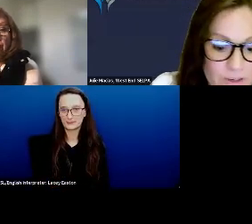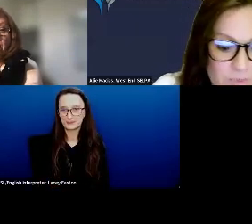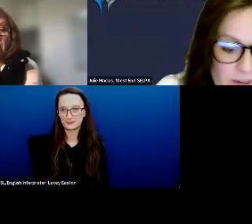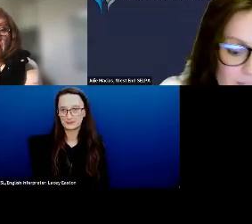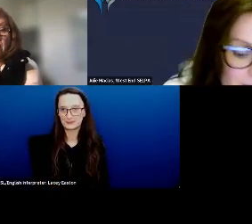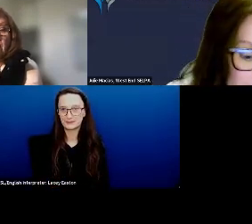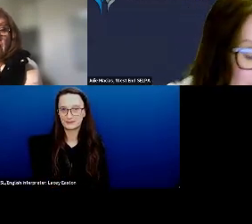gracias Mónica y